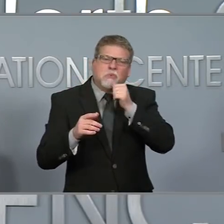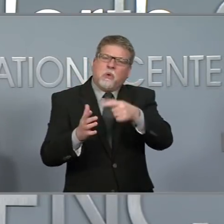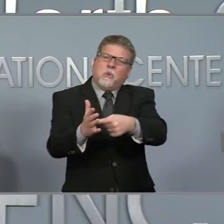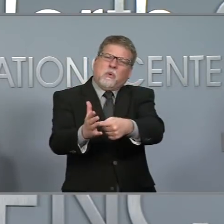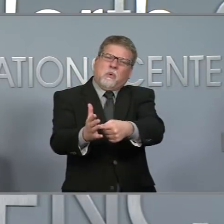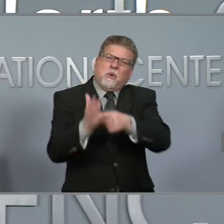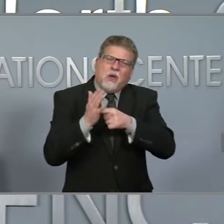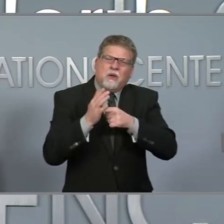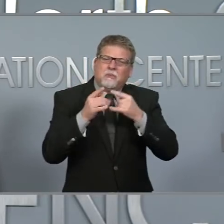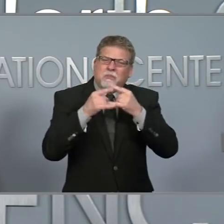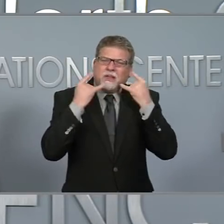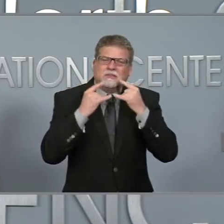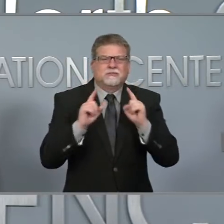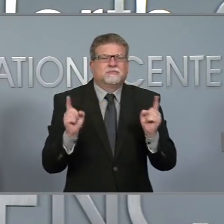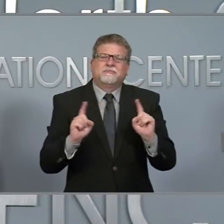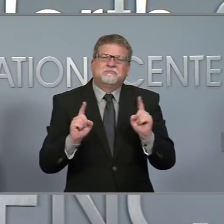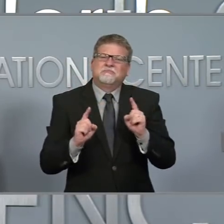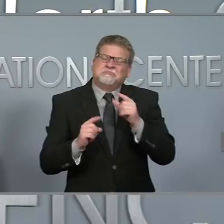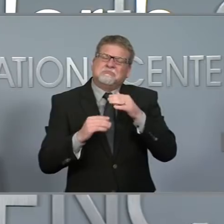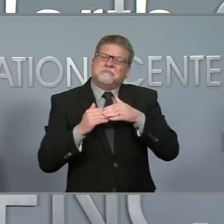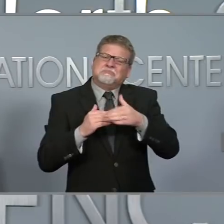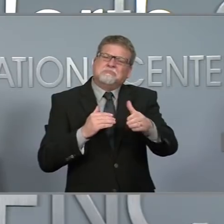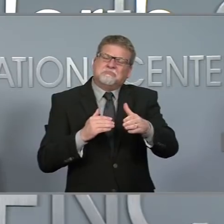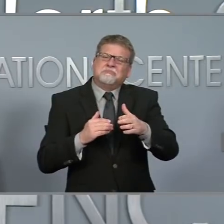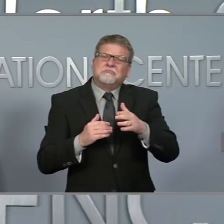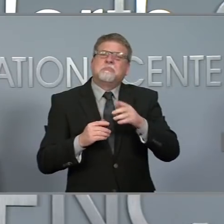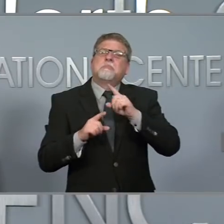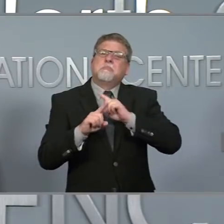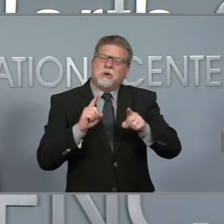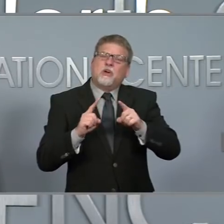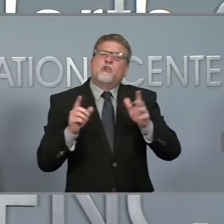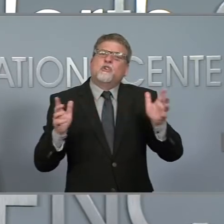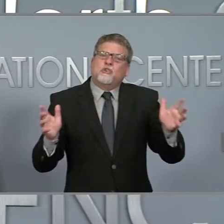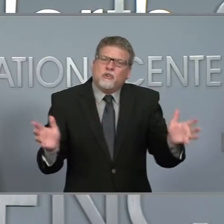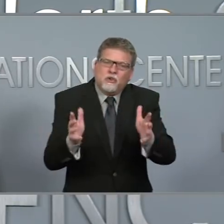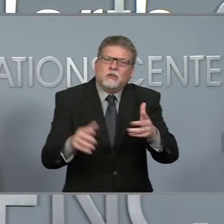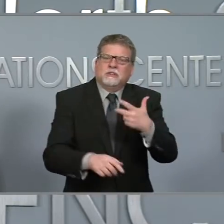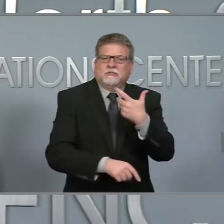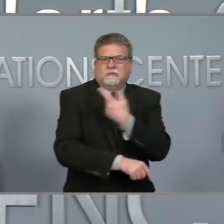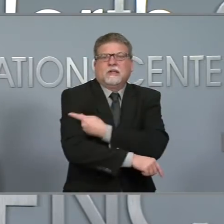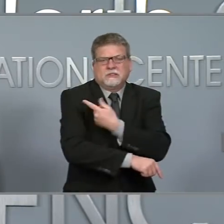Marzo siete, las escuelas y otros lugares puede considera pasar voluntariamente el uso de mascarillas a discreción de las